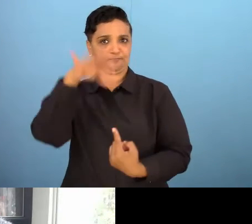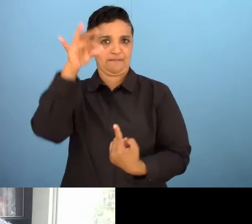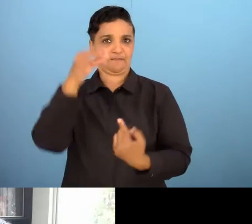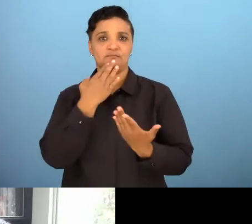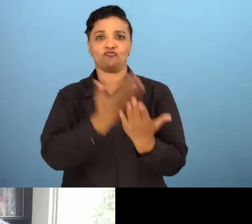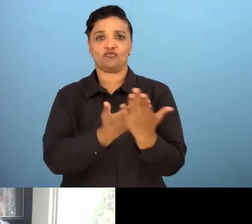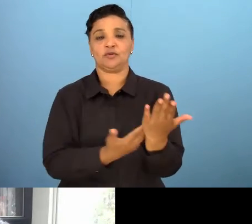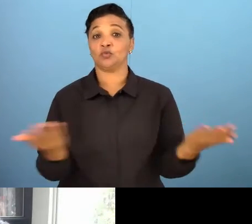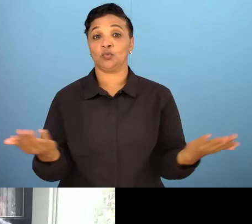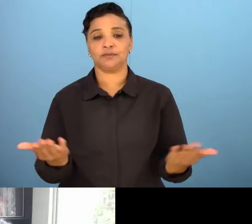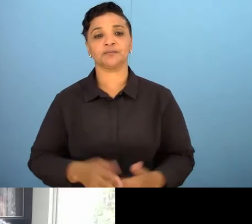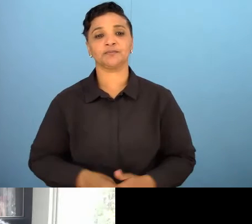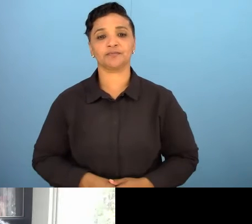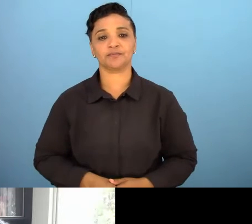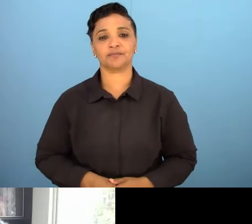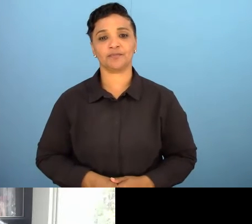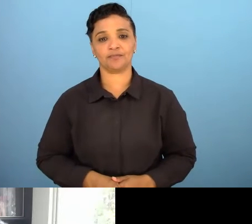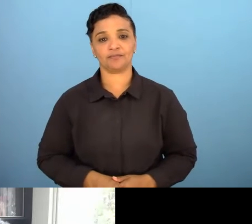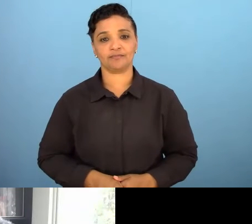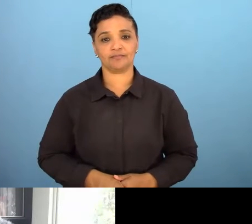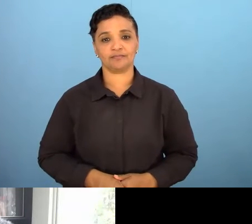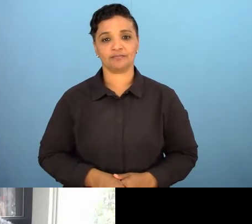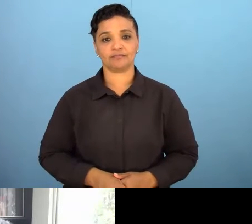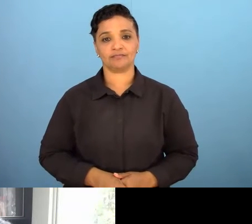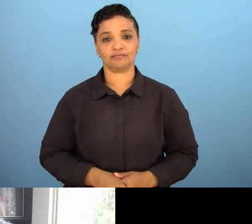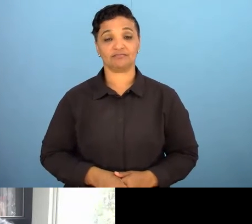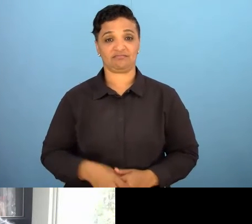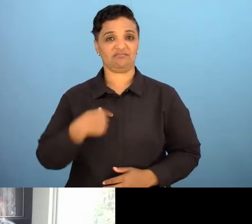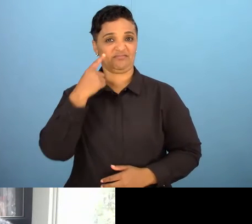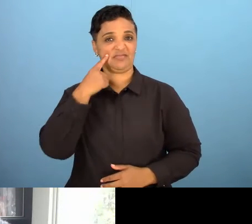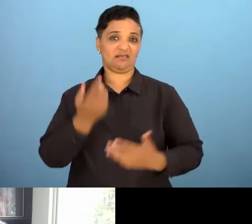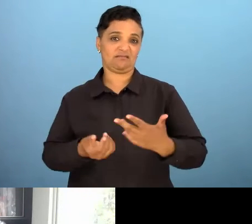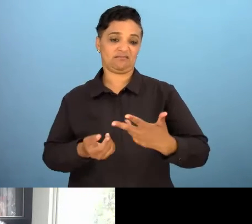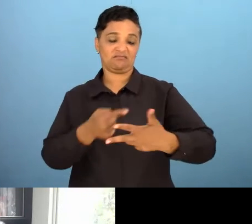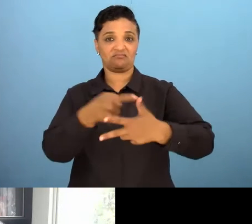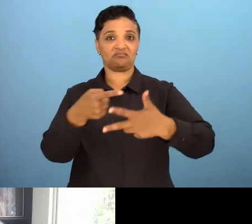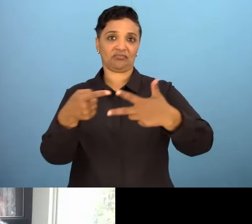Las adaptaciones que surgieron de este estudio son las siguientes.